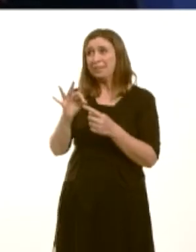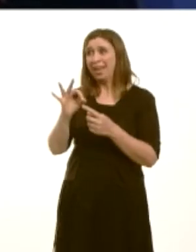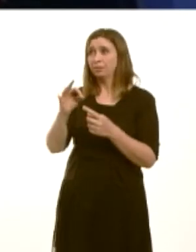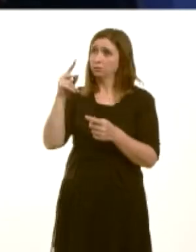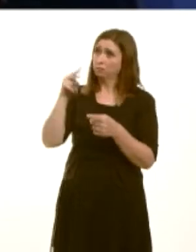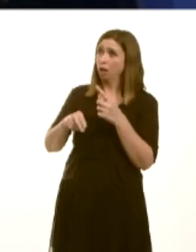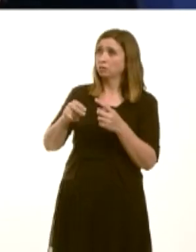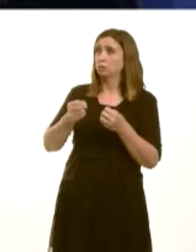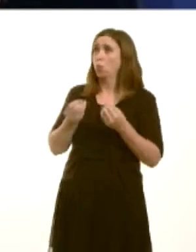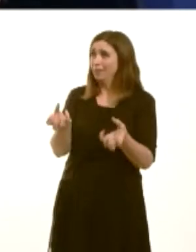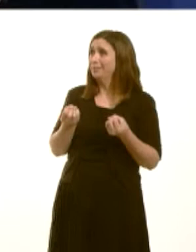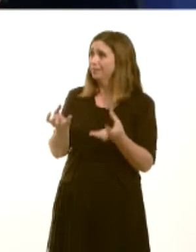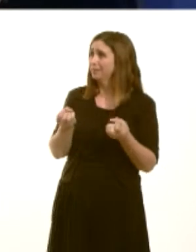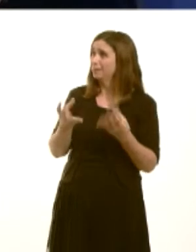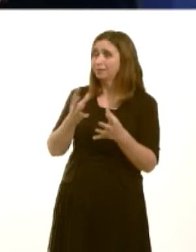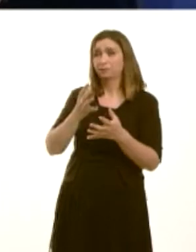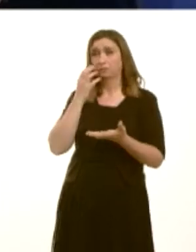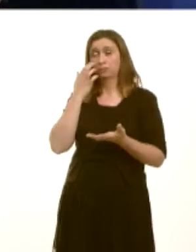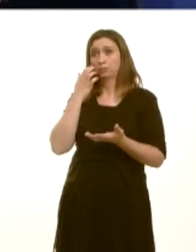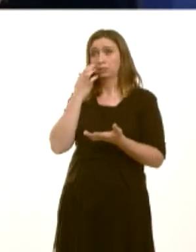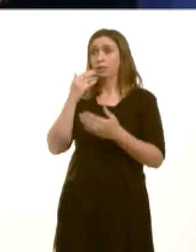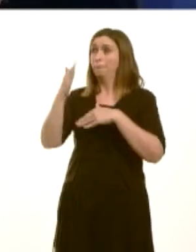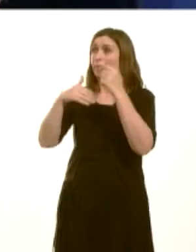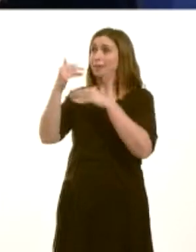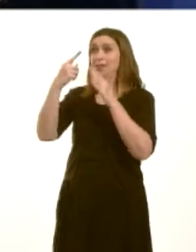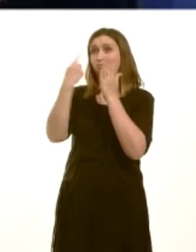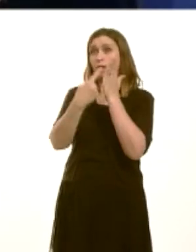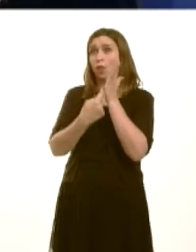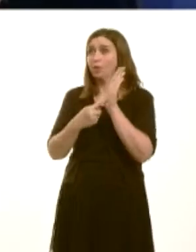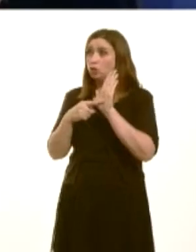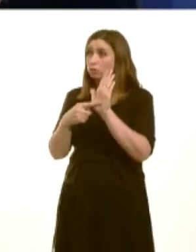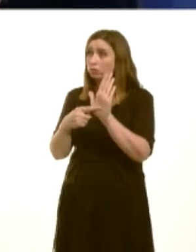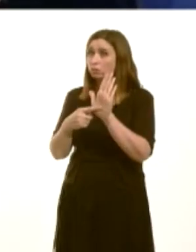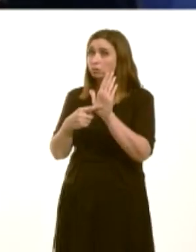gwelliant o 55 y cant mewn effeithlonrwydd ynni o safbwynt y rheoliadau adeiladu, oíi